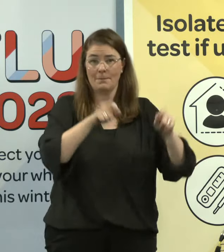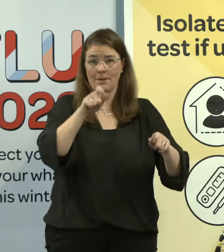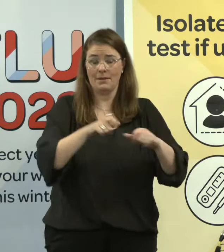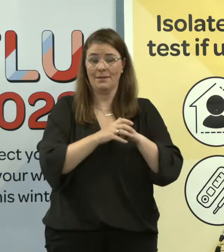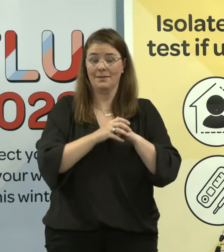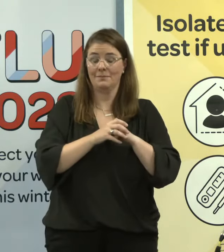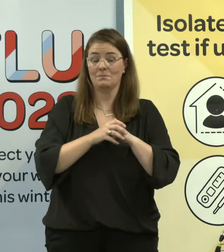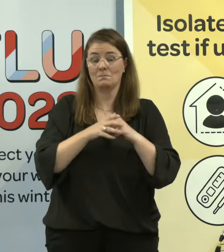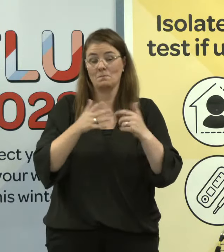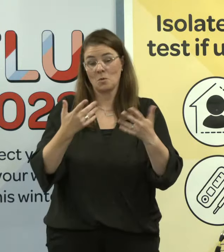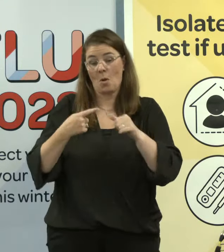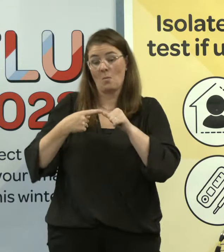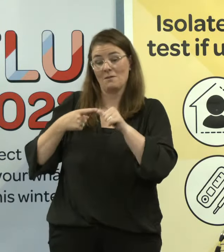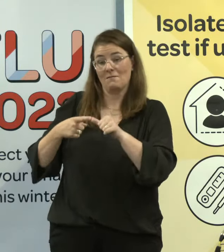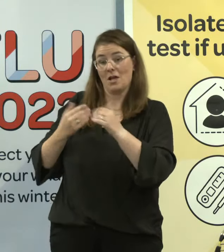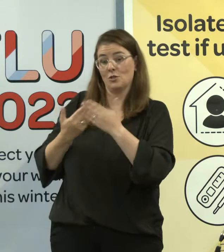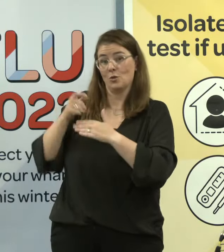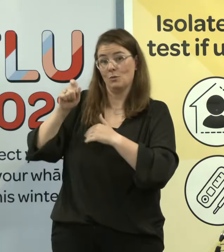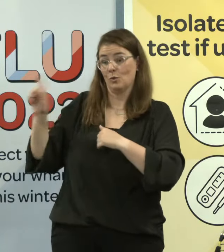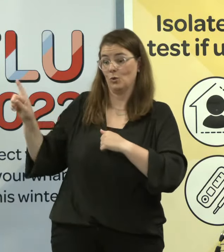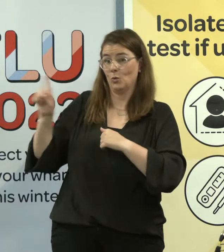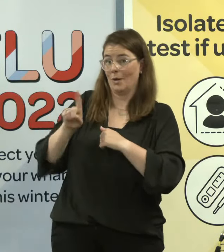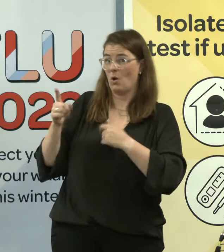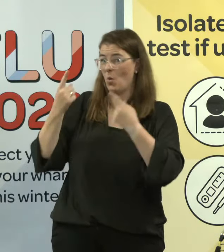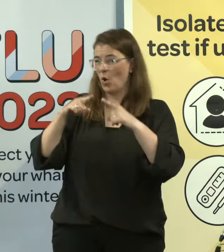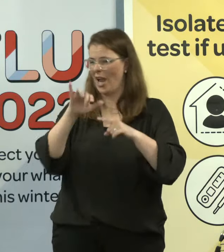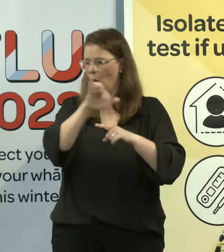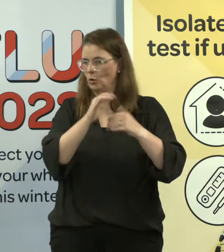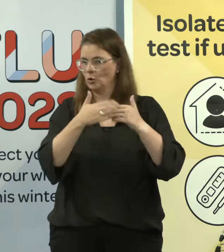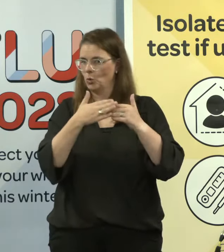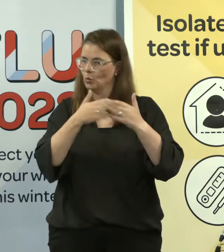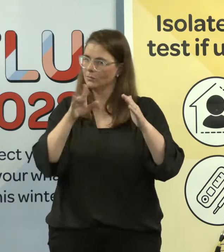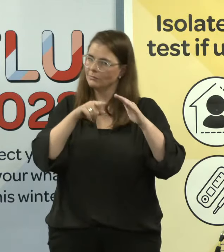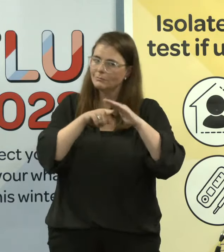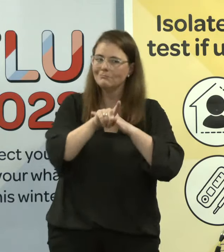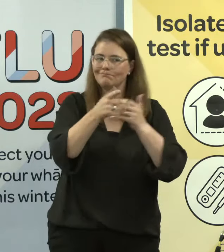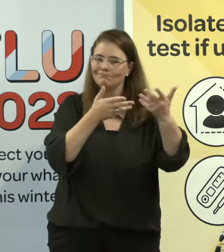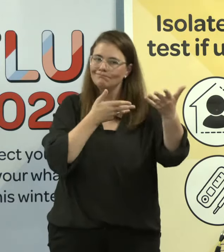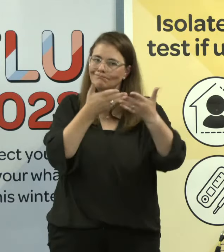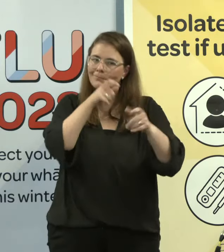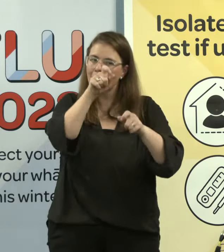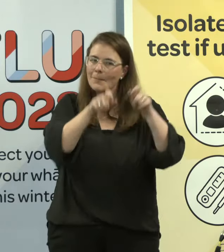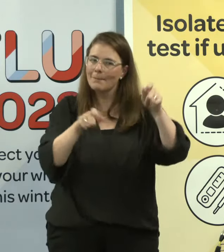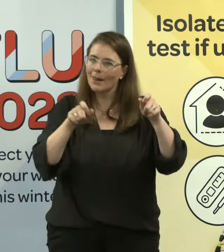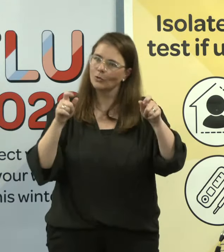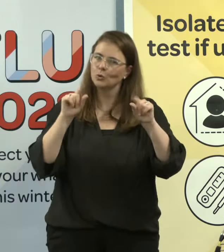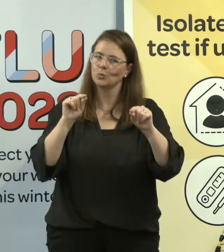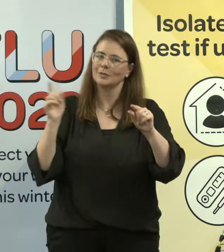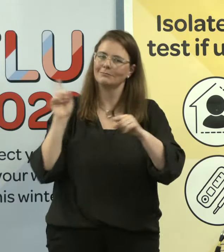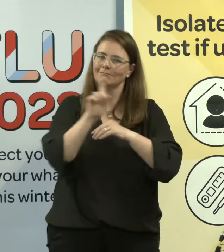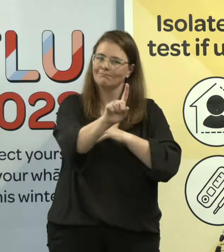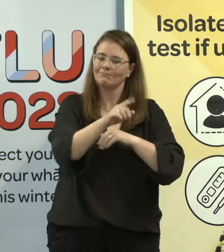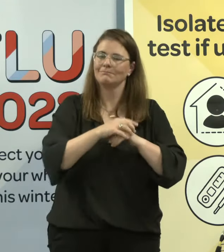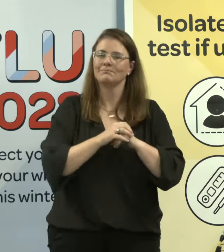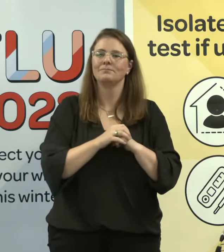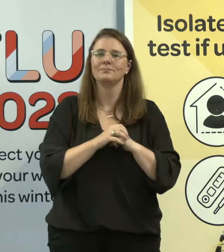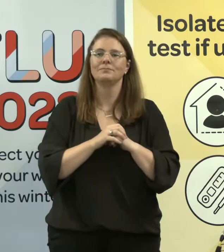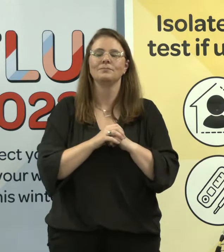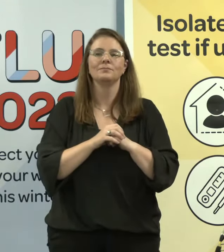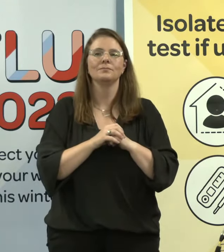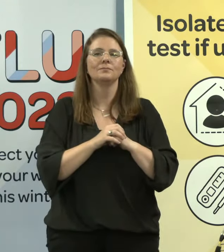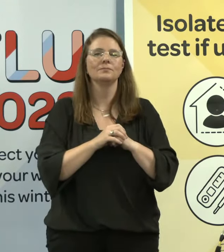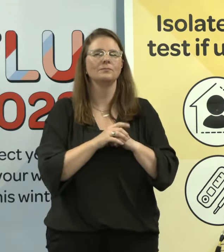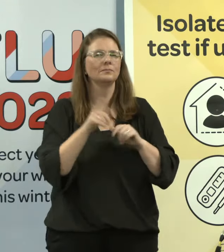tetahi taitara, ka taea e koe te